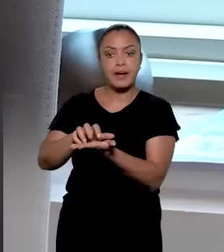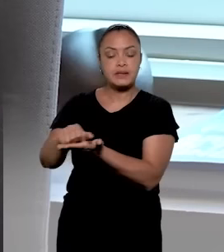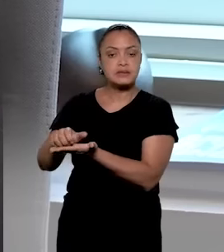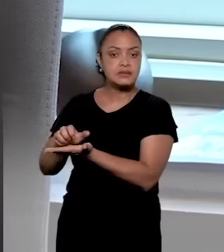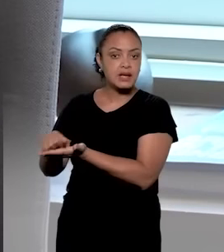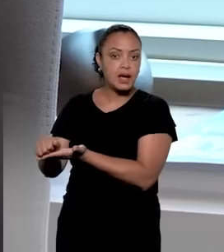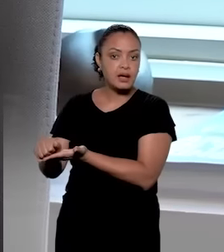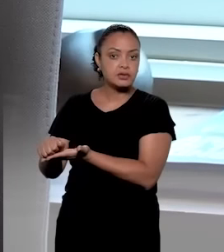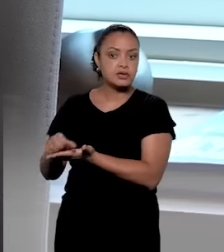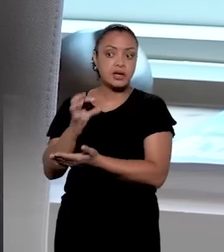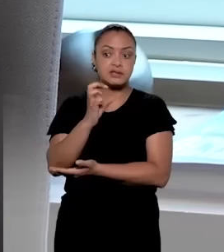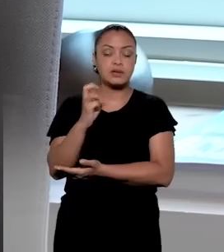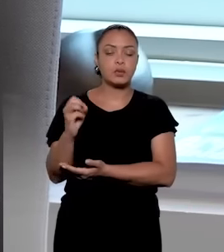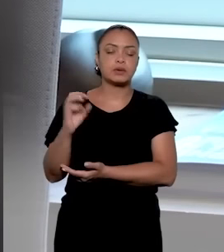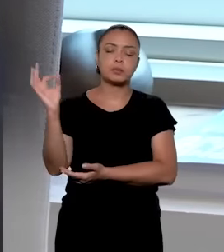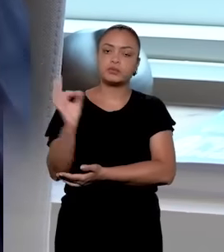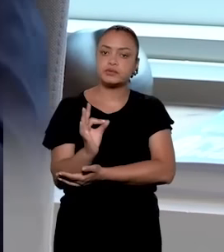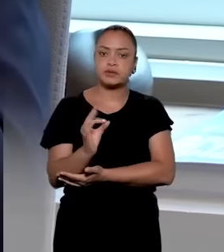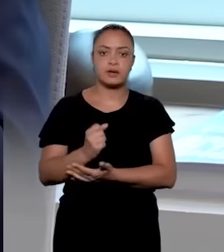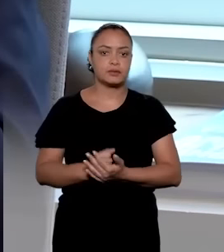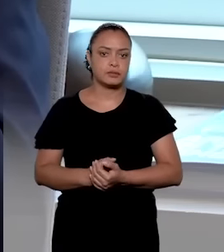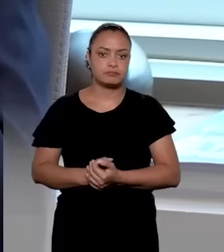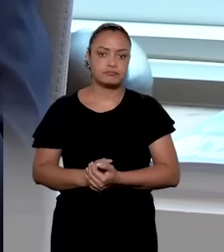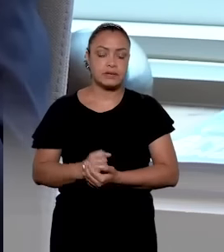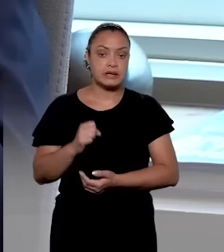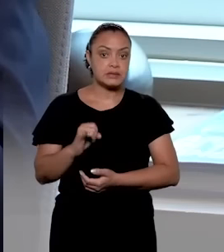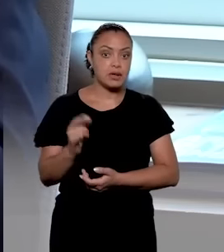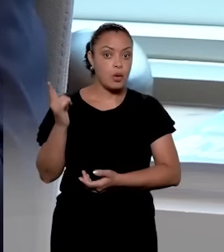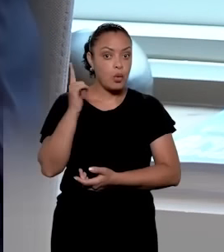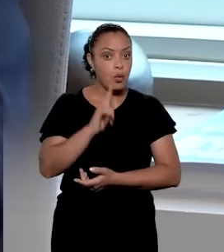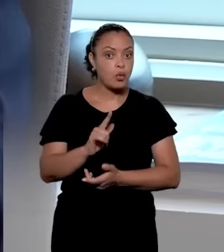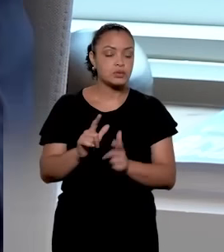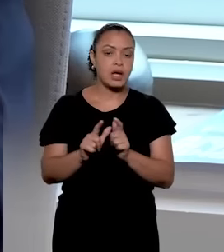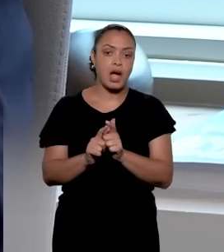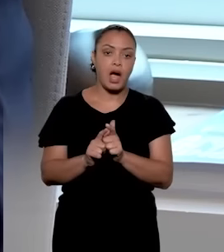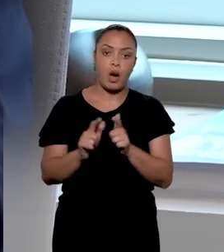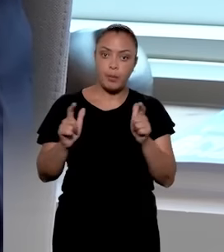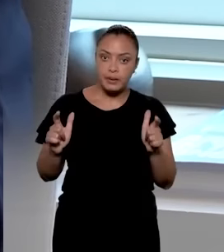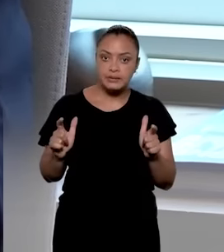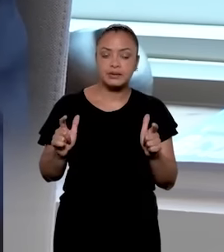hectares de pastagem degradadas, é 50% dessa área e para poder aumentar a produtividade